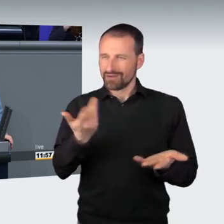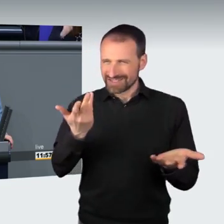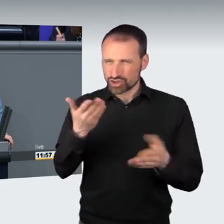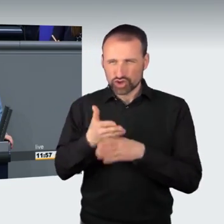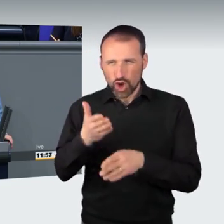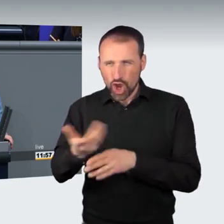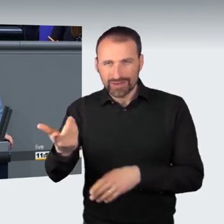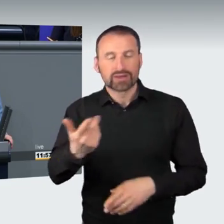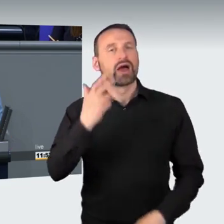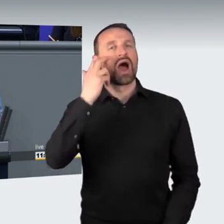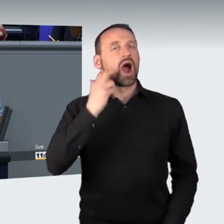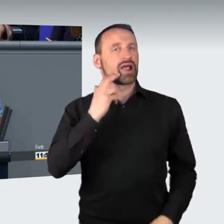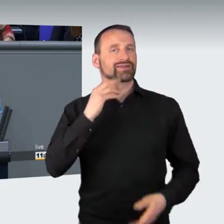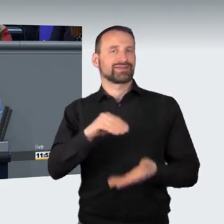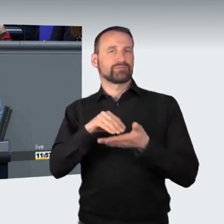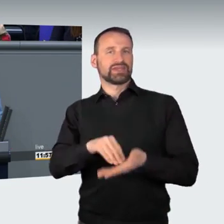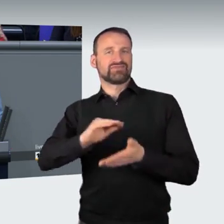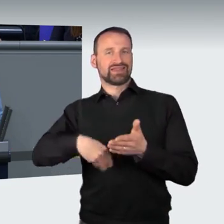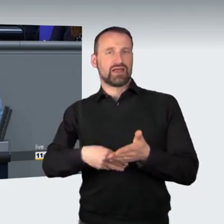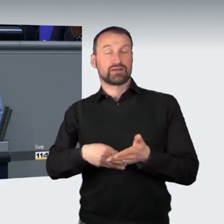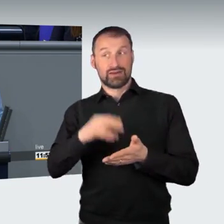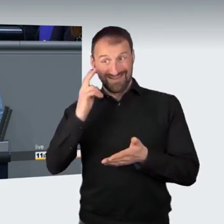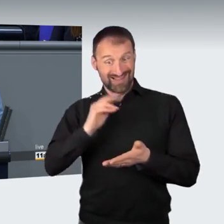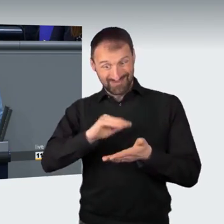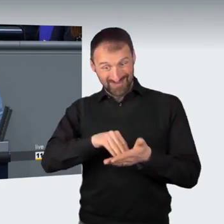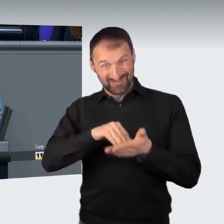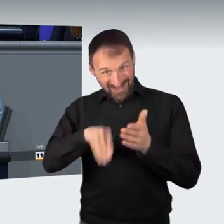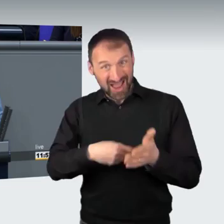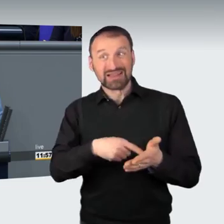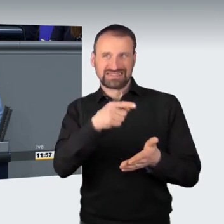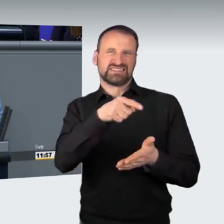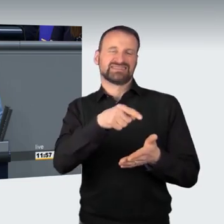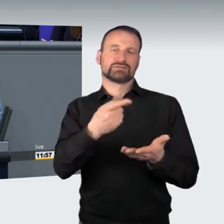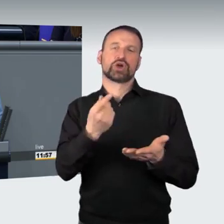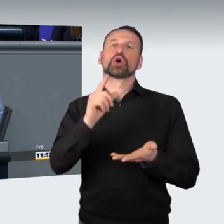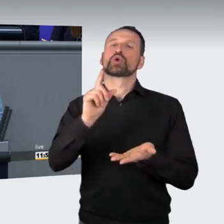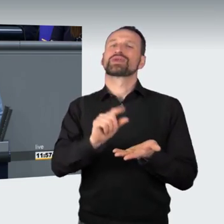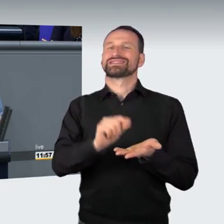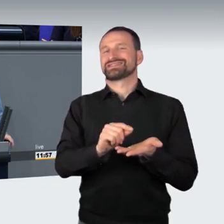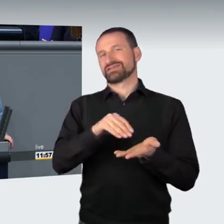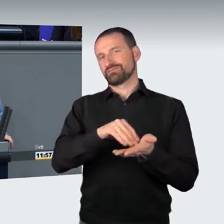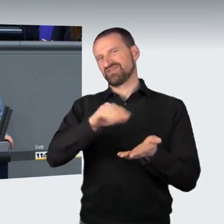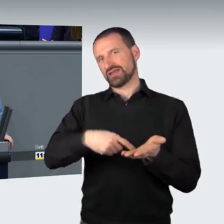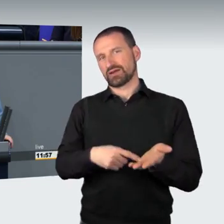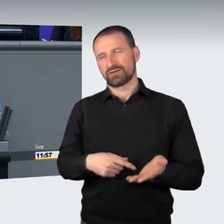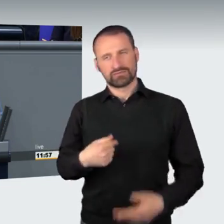günstige Mietverträge haben. Ich finde, diesen sagenhaften Beutezug durch unsere Städte und durch unsere Portemonnaies